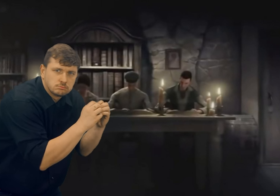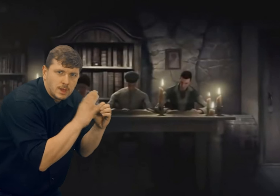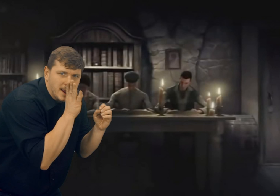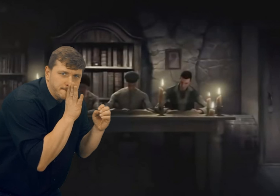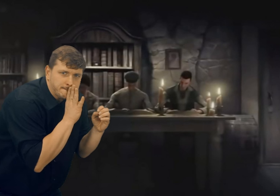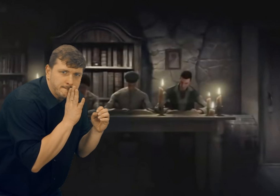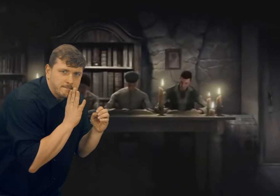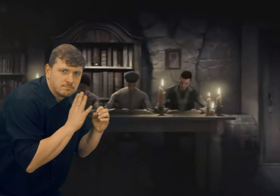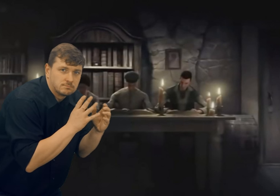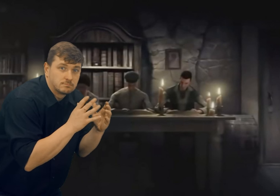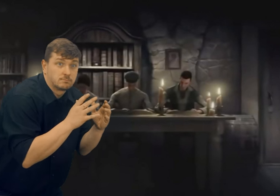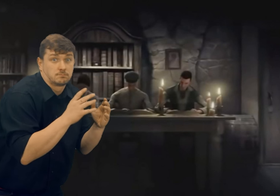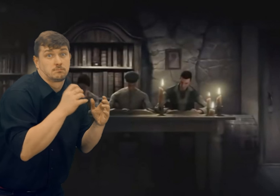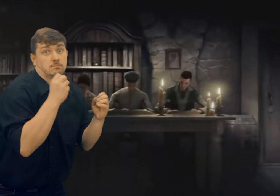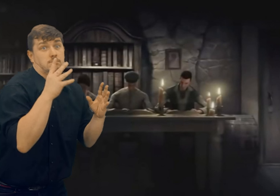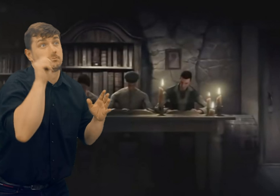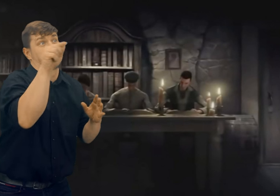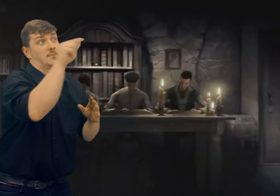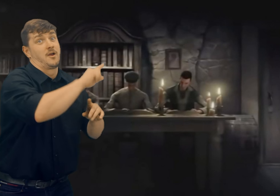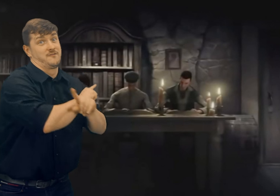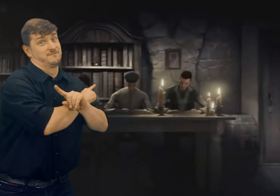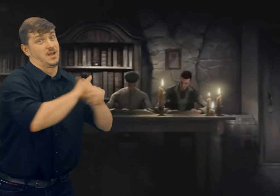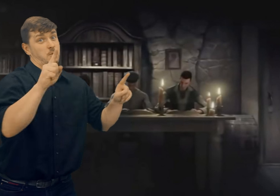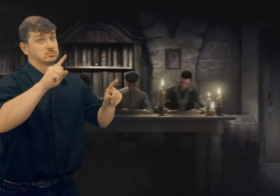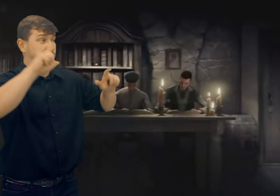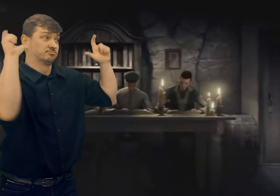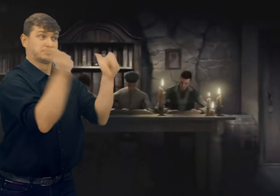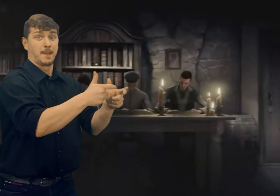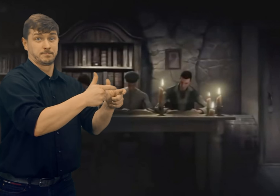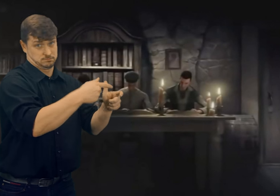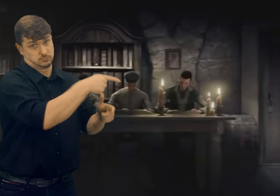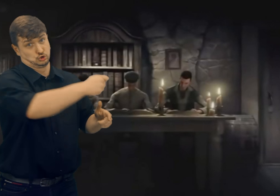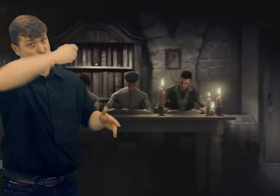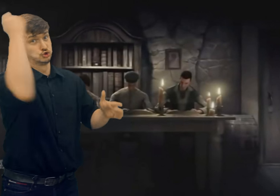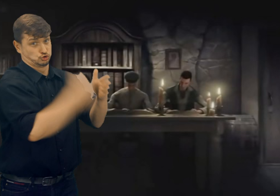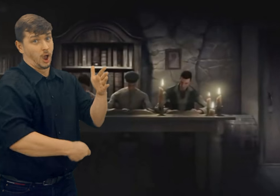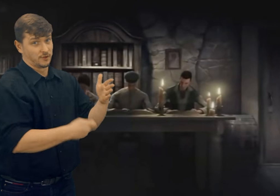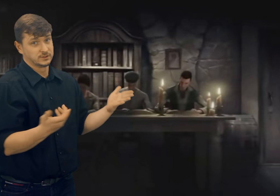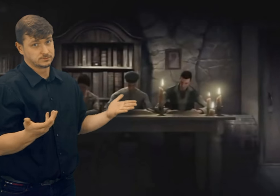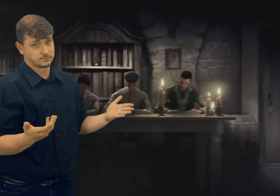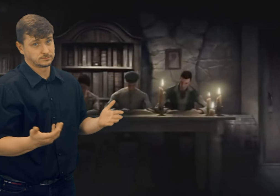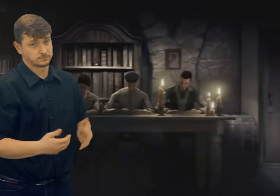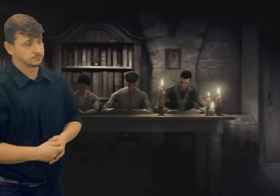Das war alles streng geheim und natürlich verboten. Wer erwischt wurde, wurde strafrechtlich verfolgt.